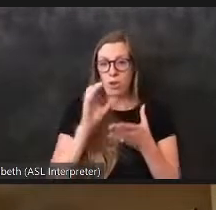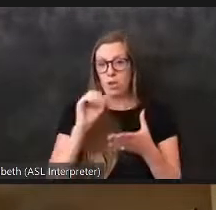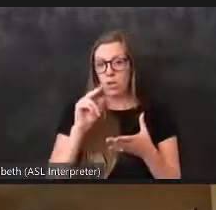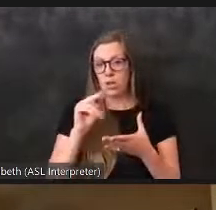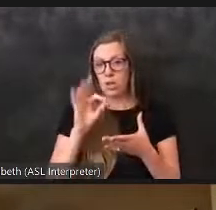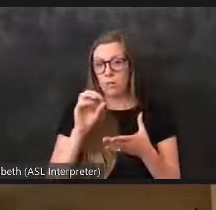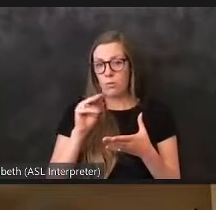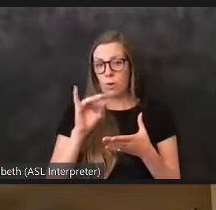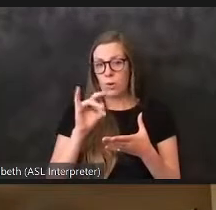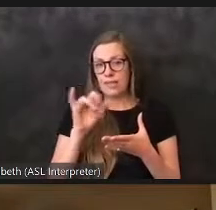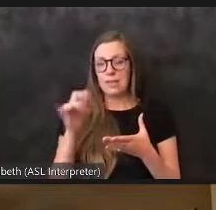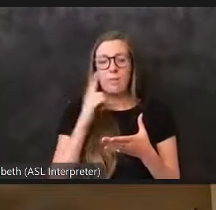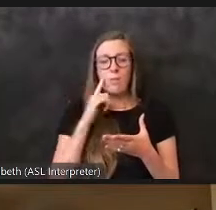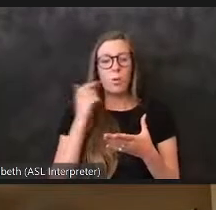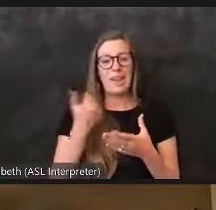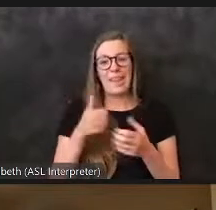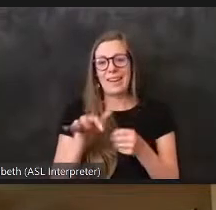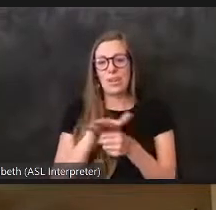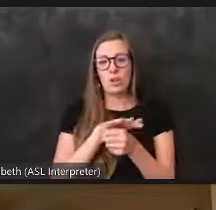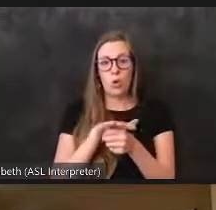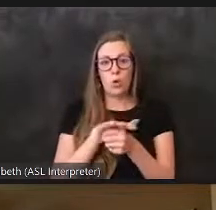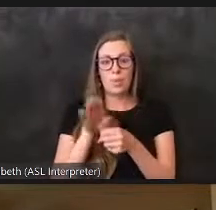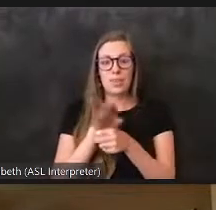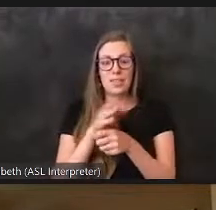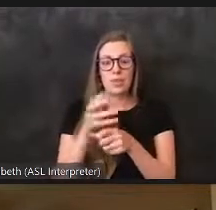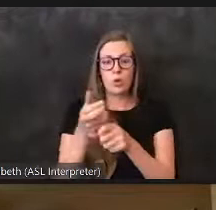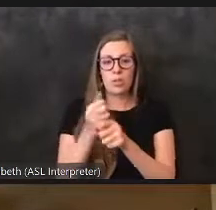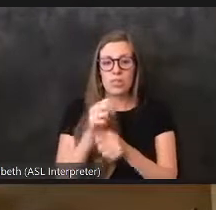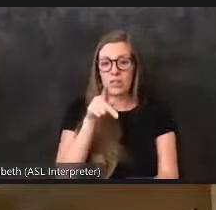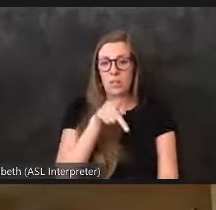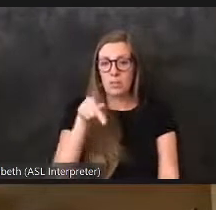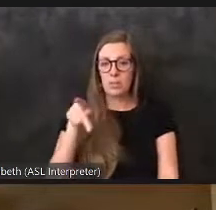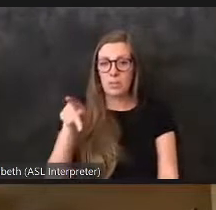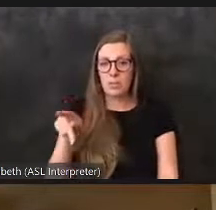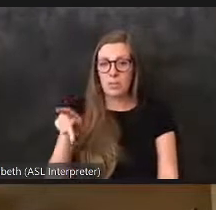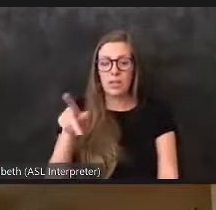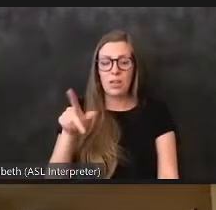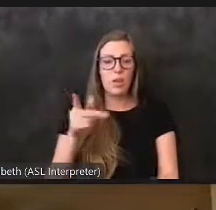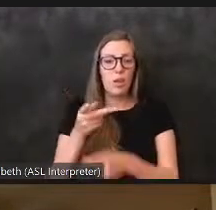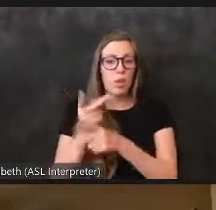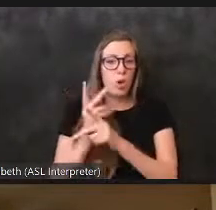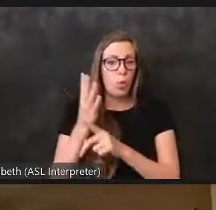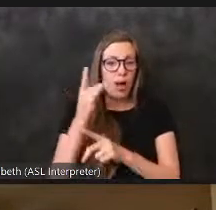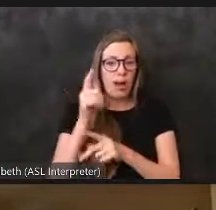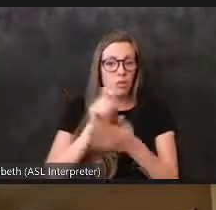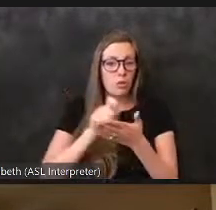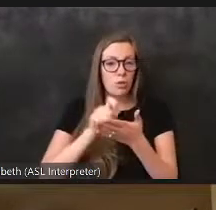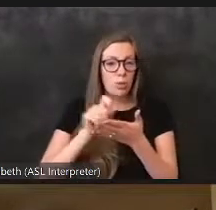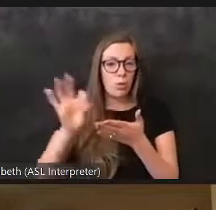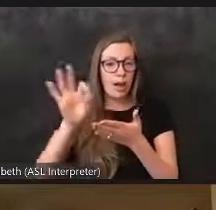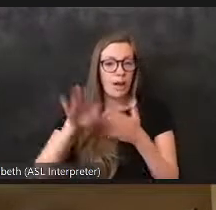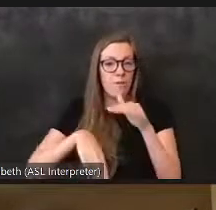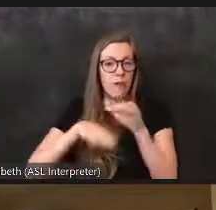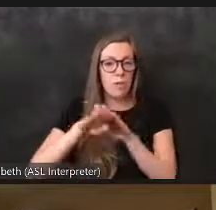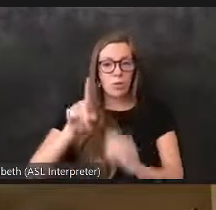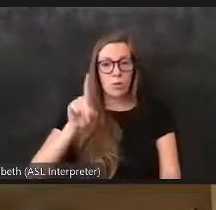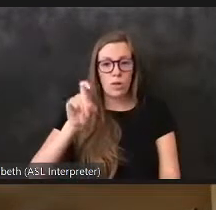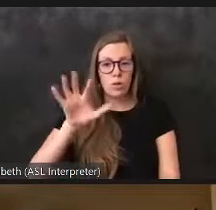conforme a parsear para cualquier negocio legal que reciba un préstamo de Pippy Pi para poder.